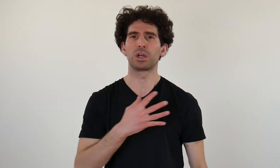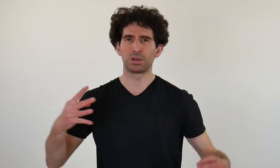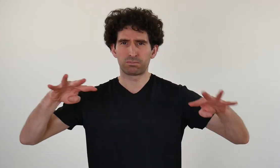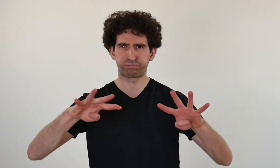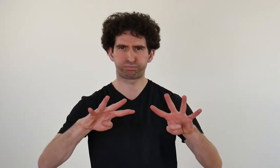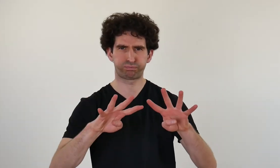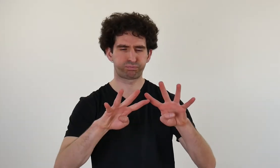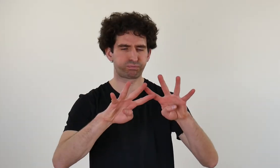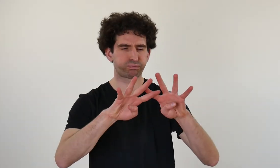Les fruits composés.